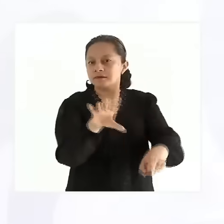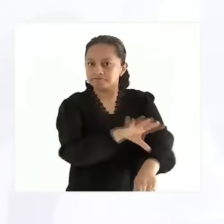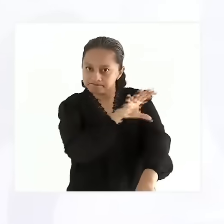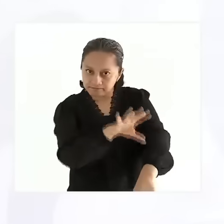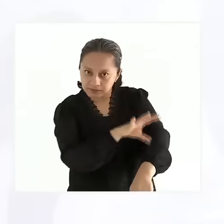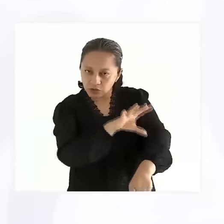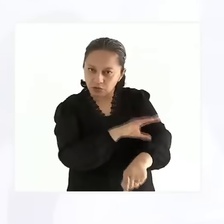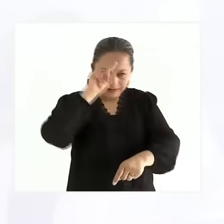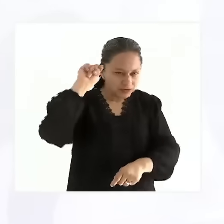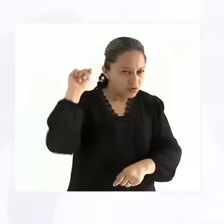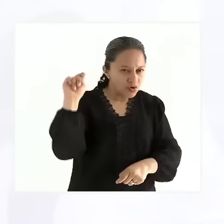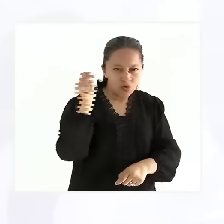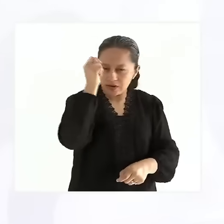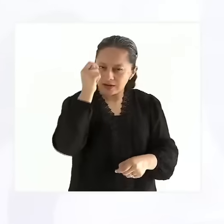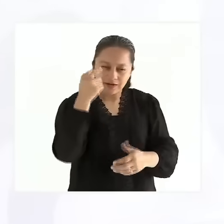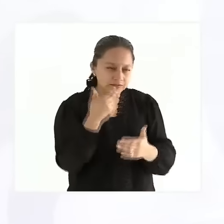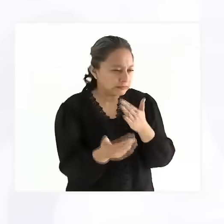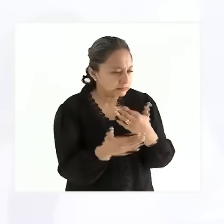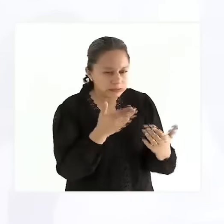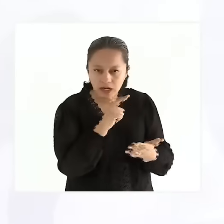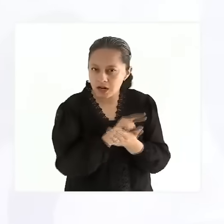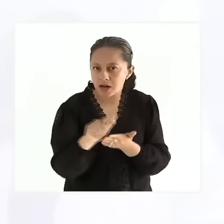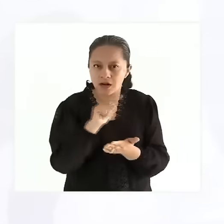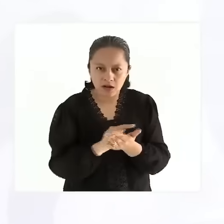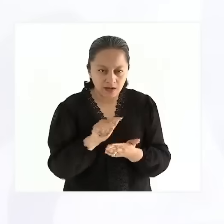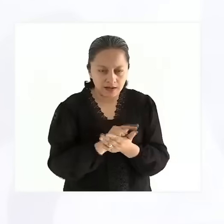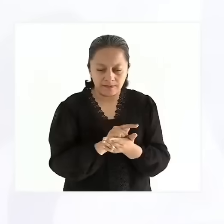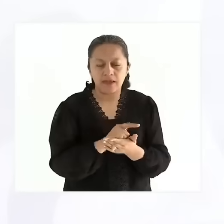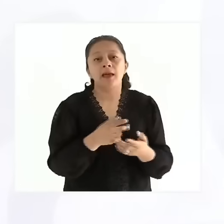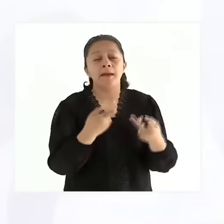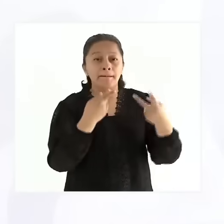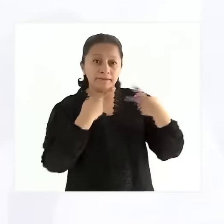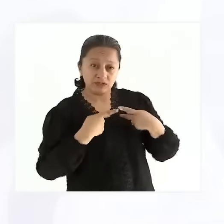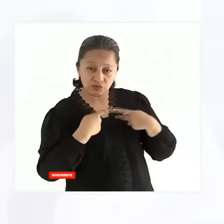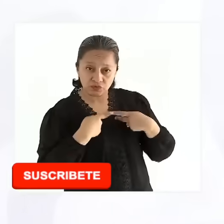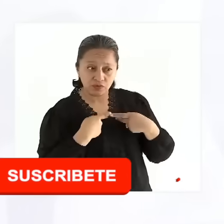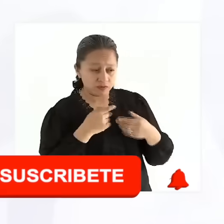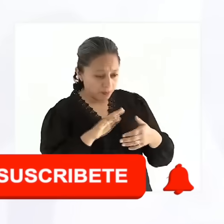tecnología de vanguardia, con tecnología limpia. trabajadores comprometidos con su país, que tienen